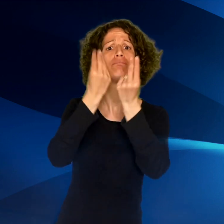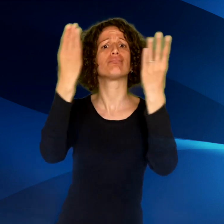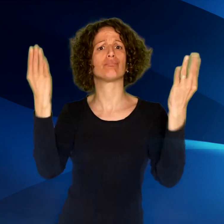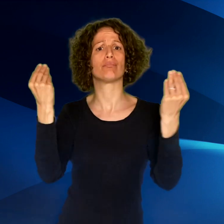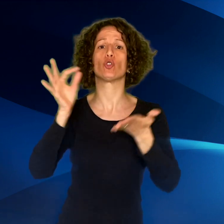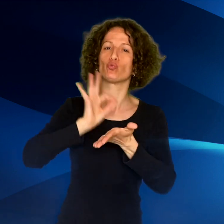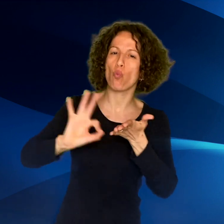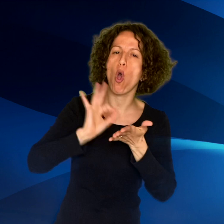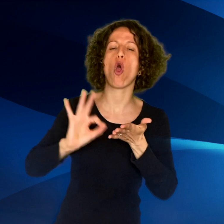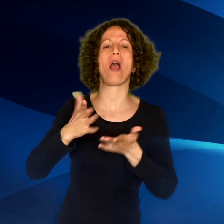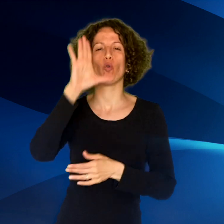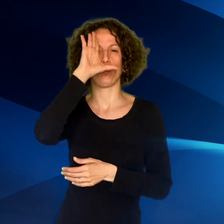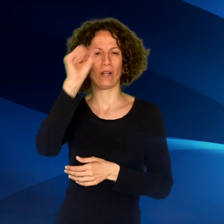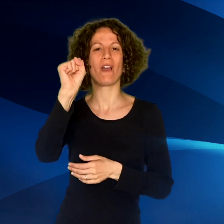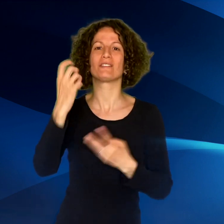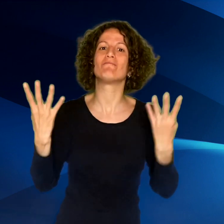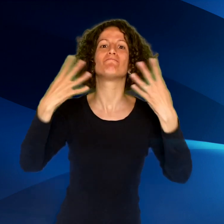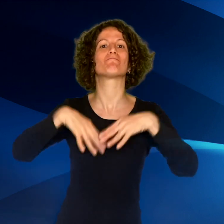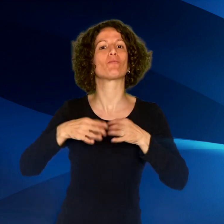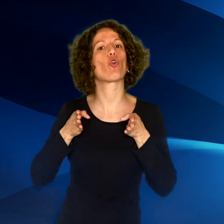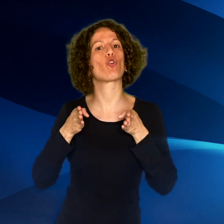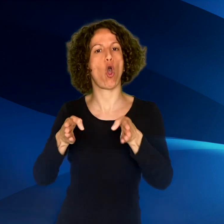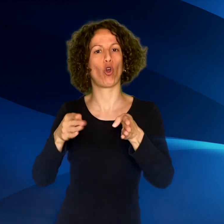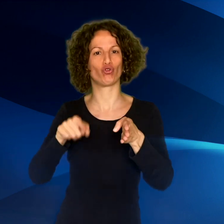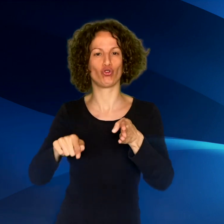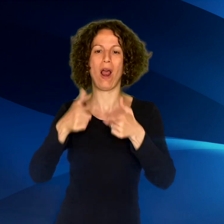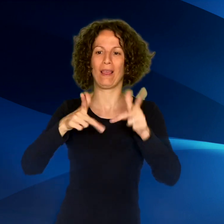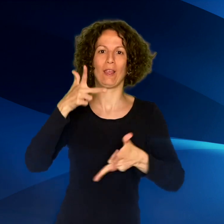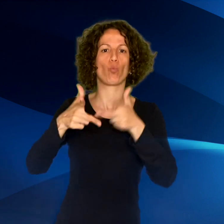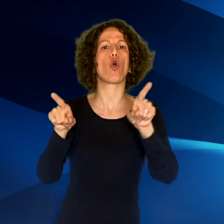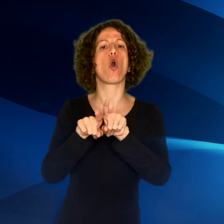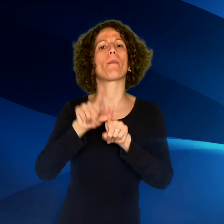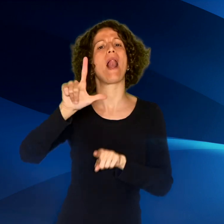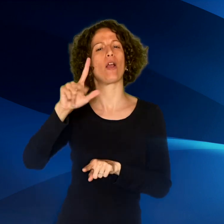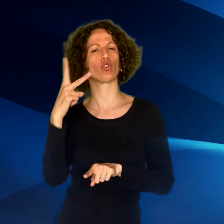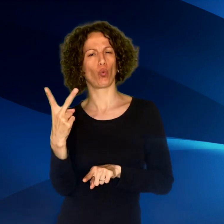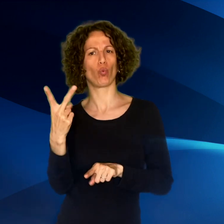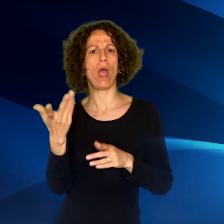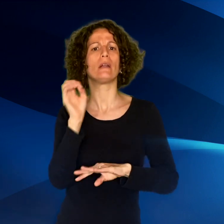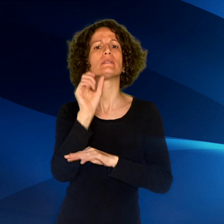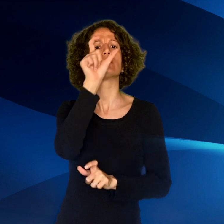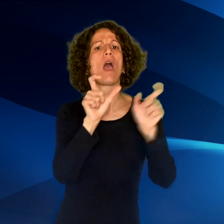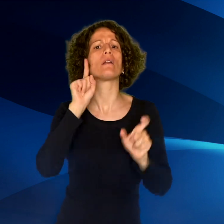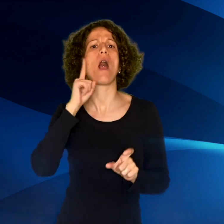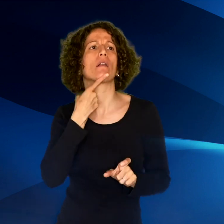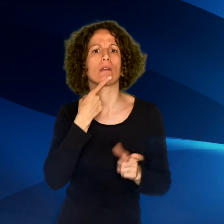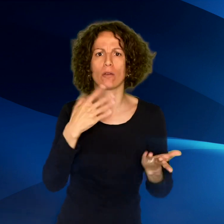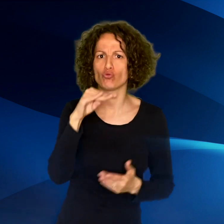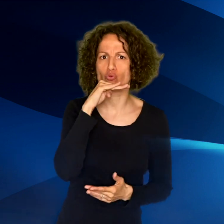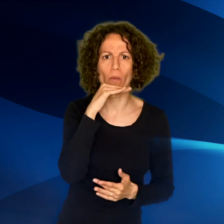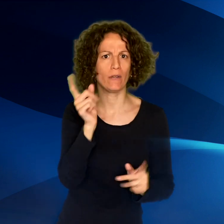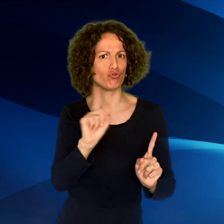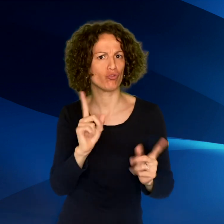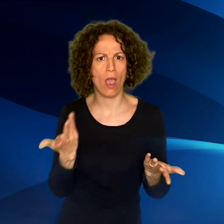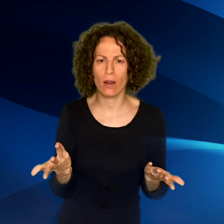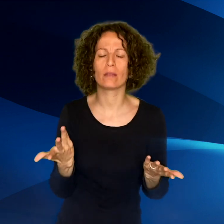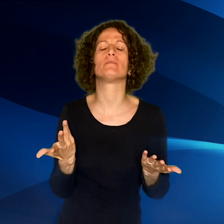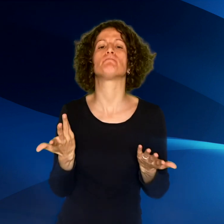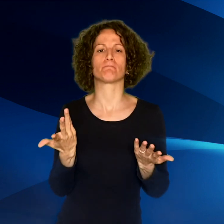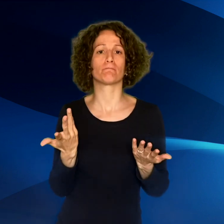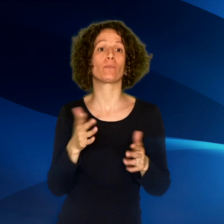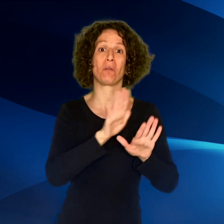Nella maggior parte dei casi, non ci sono insegnanti sordi sufficienti a coprire la richiesta in ogni scuola, college o università che vorrebbe offrire corsi di lingua dei segni come L2.